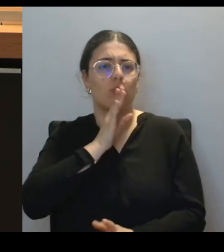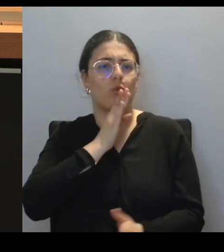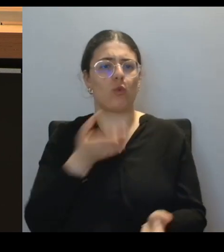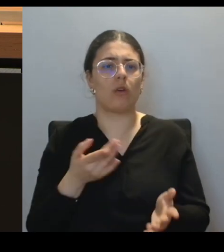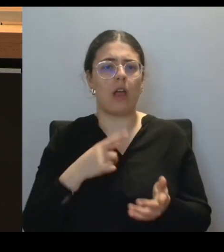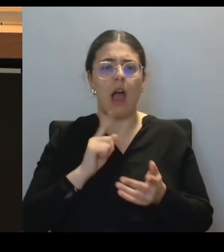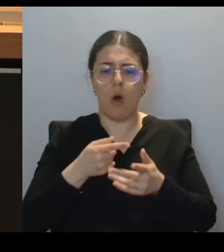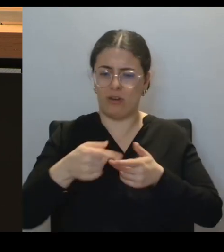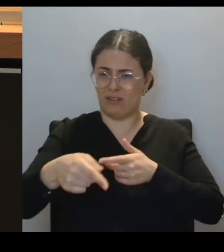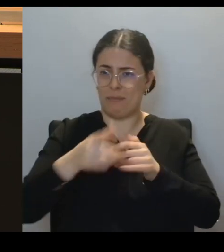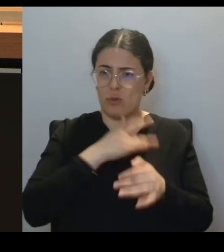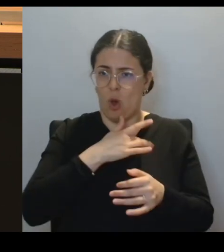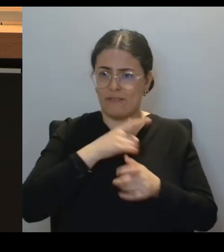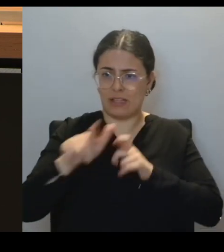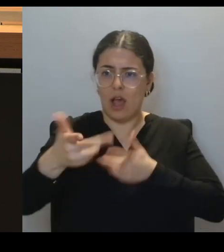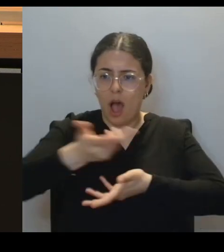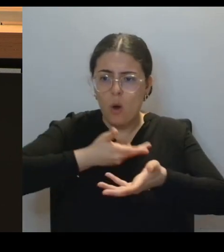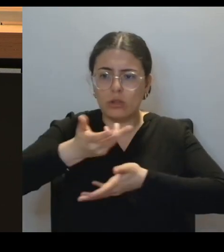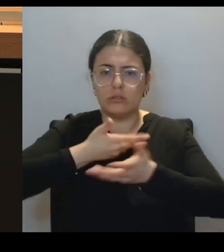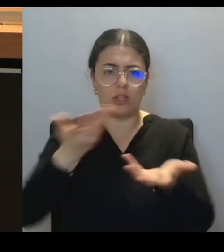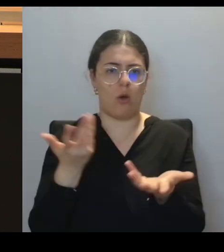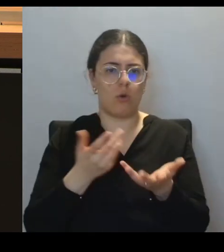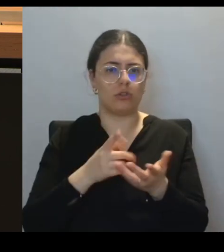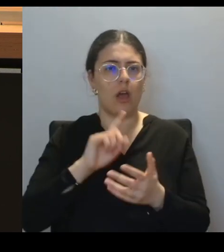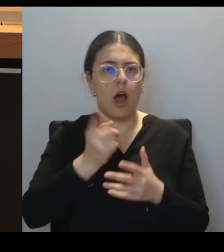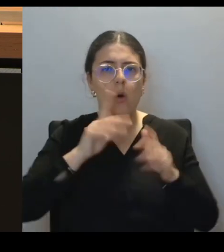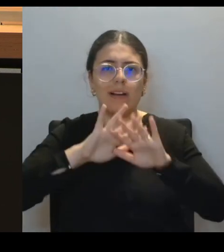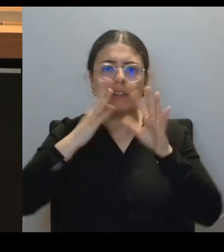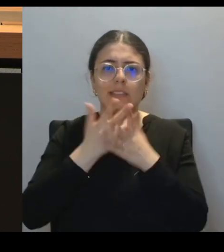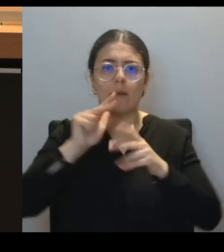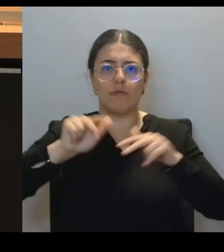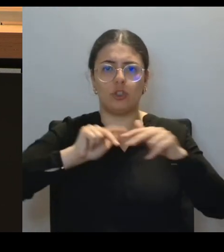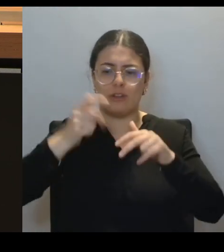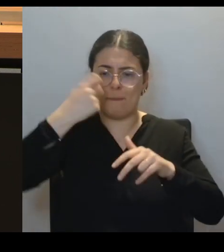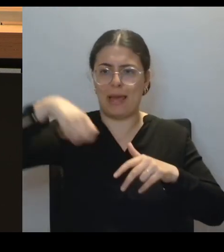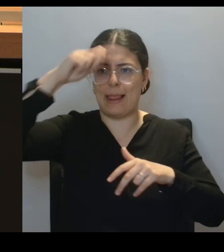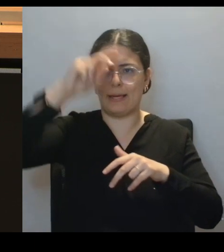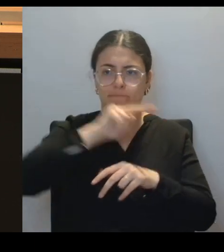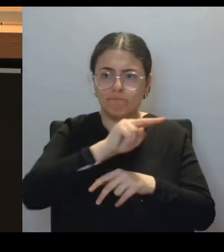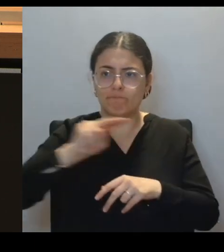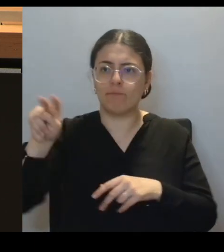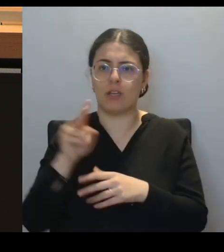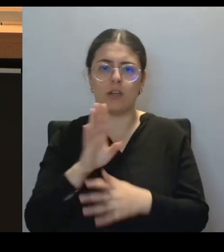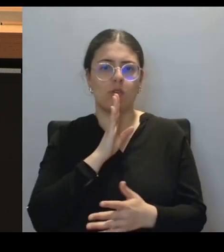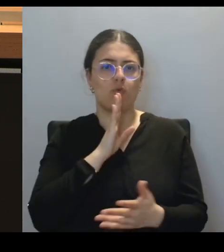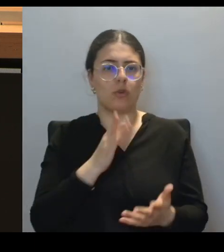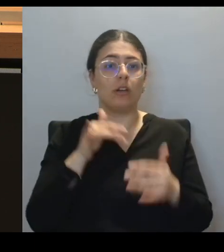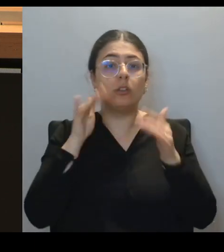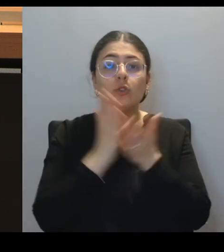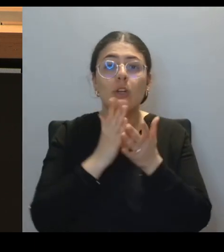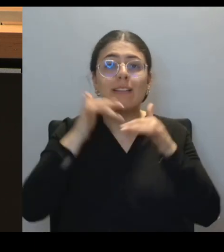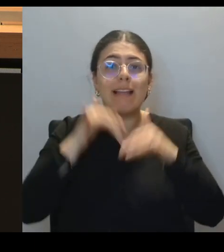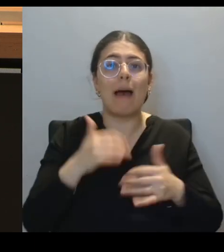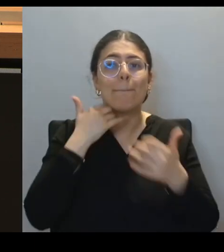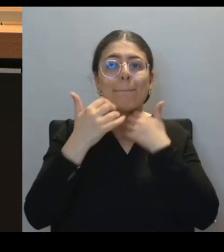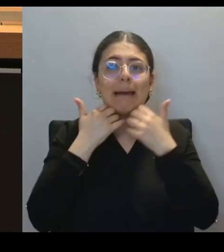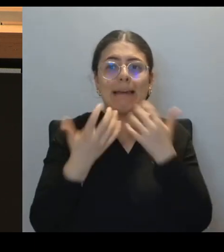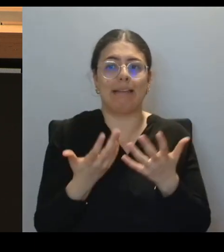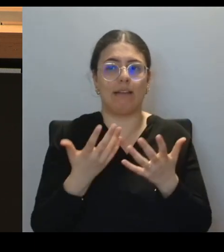Berlin angucken hilft. Dazu gibt es Berichtswesen, was man sich angucken kann. Ich bin wie gesagt irritiert. Ich hoffe, es